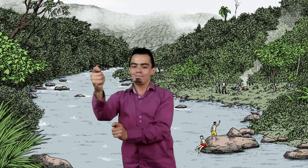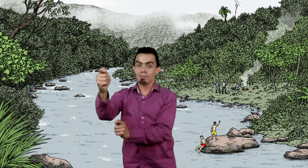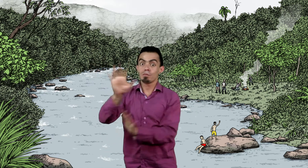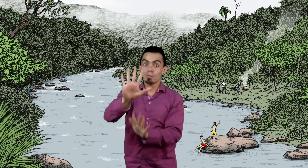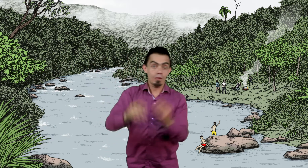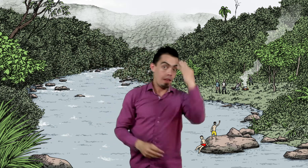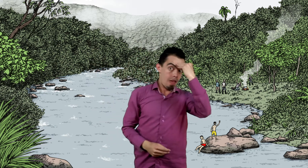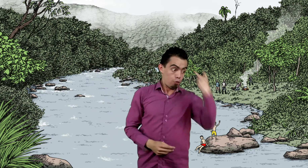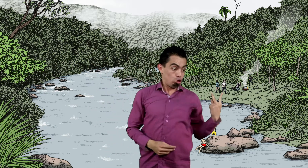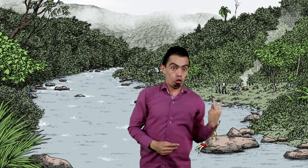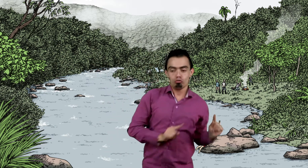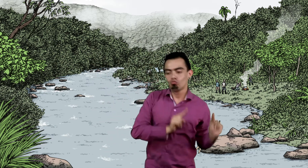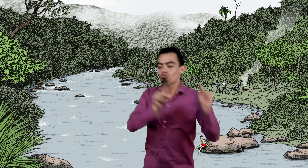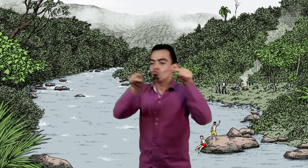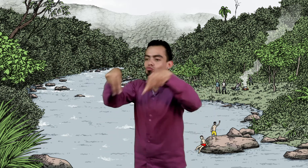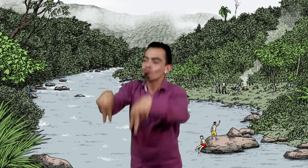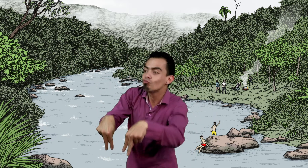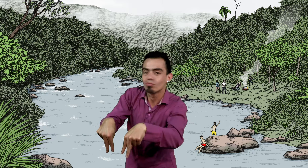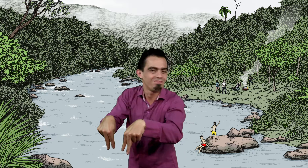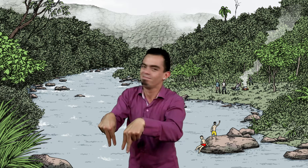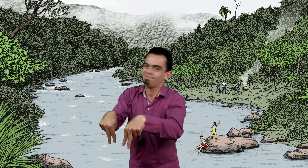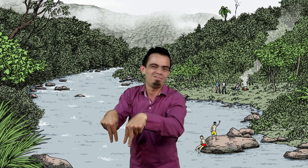mi hermano y yo mirábamos desde lejos,